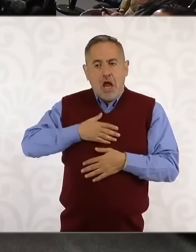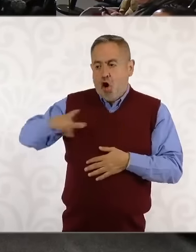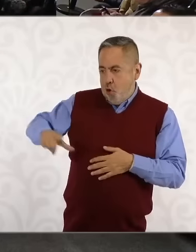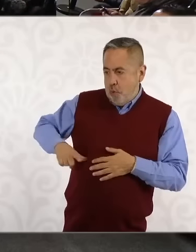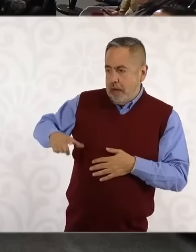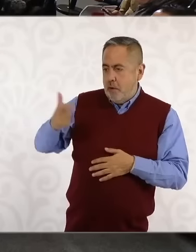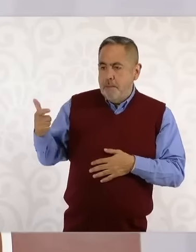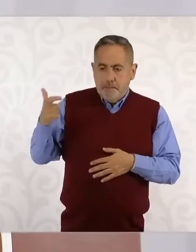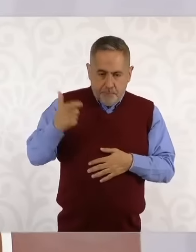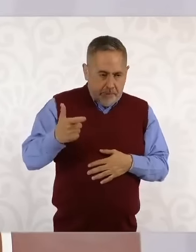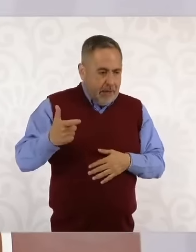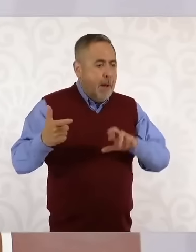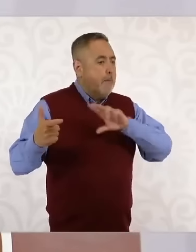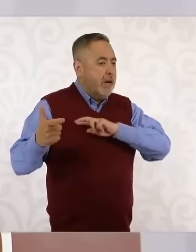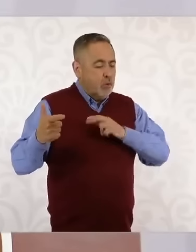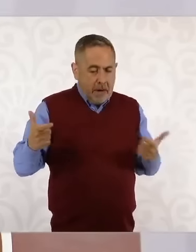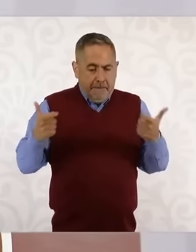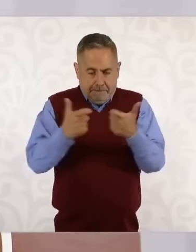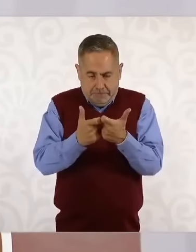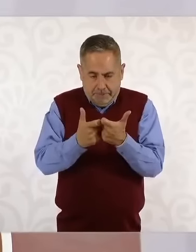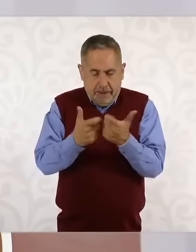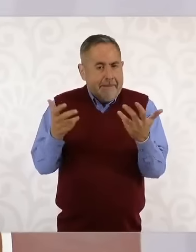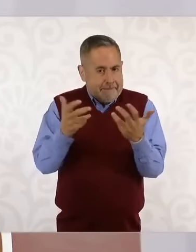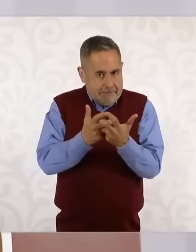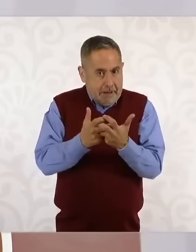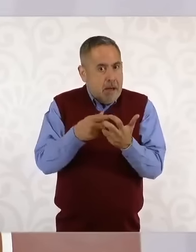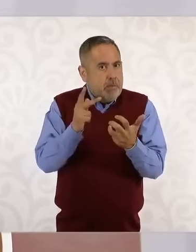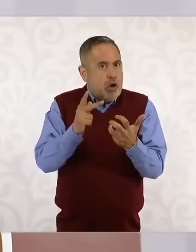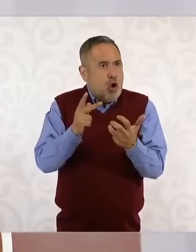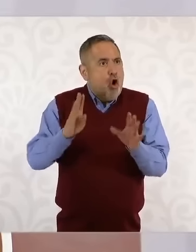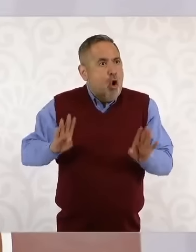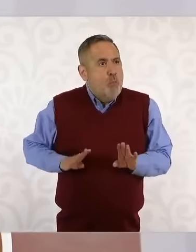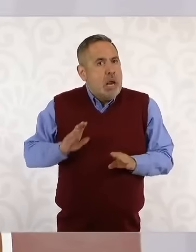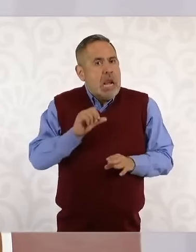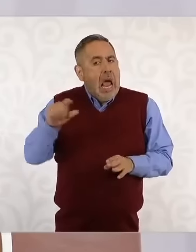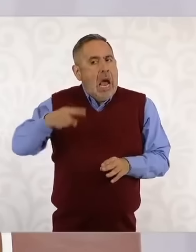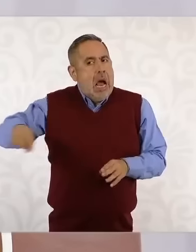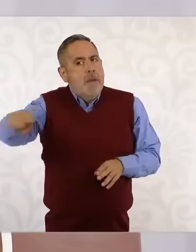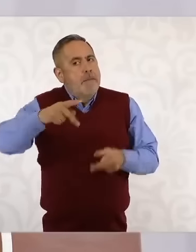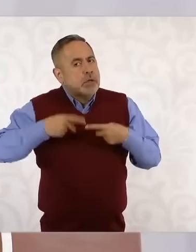para el pueblo de México y favorables para la nación. Y estas inversiones mixtas se permite la